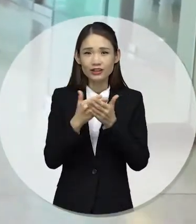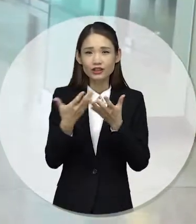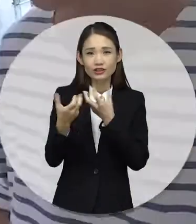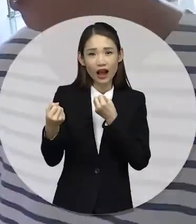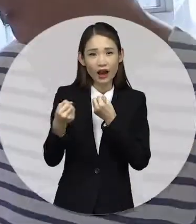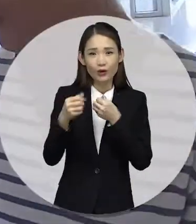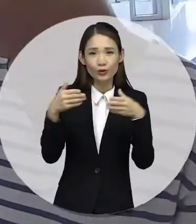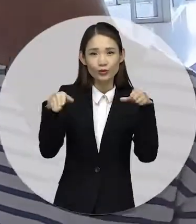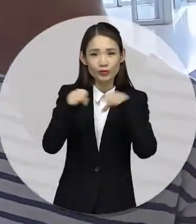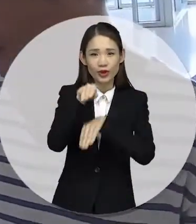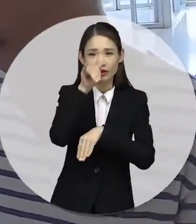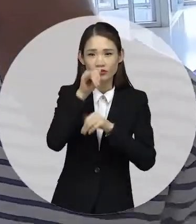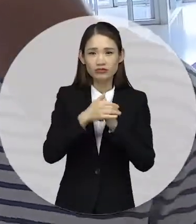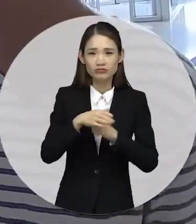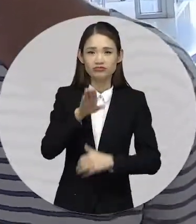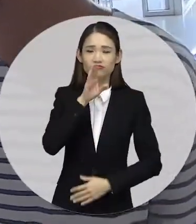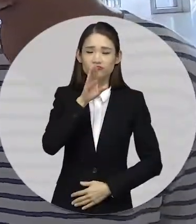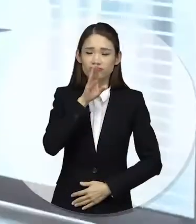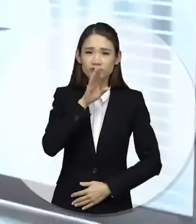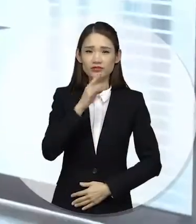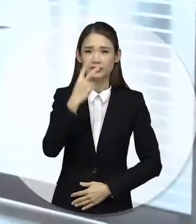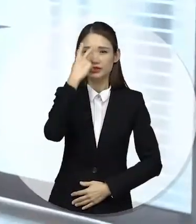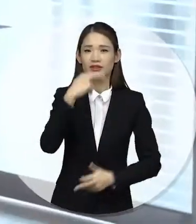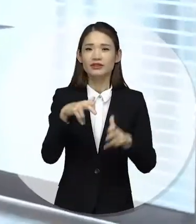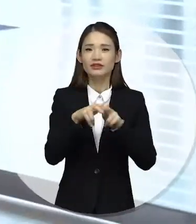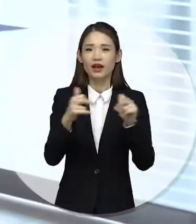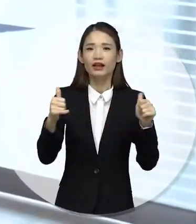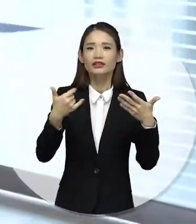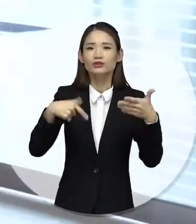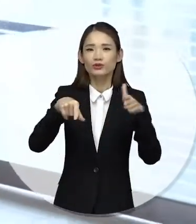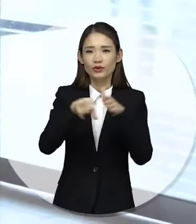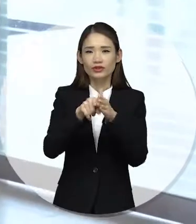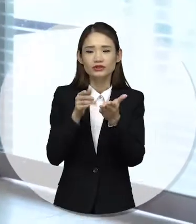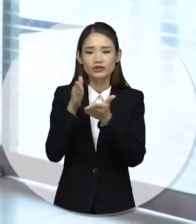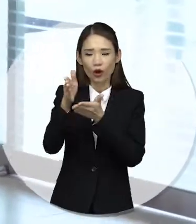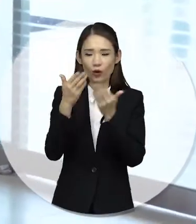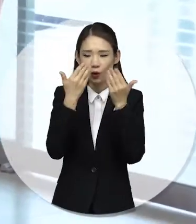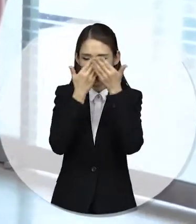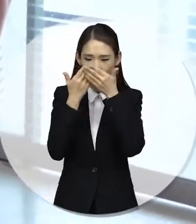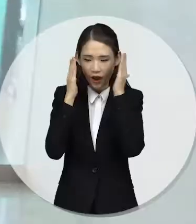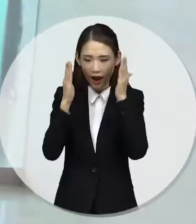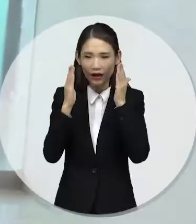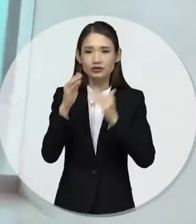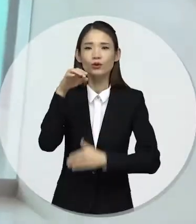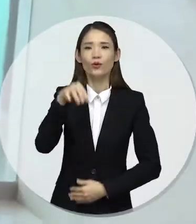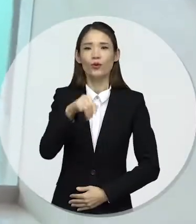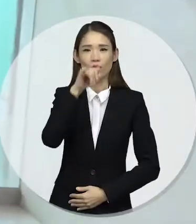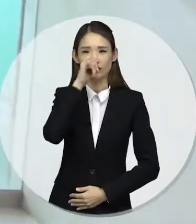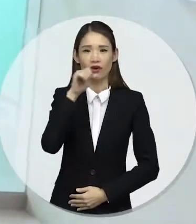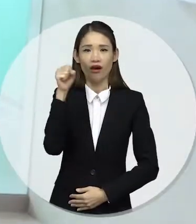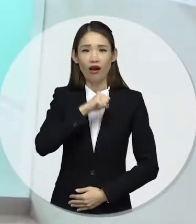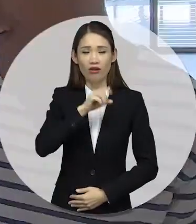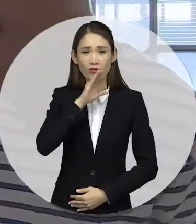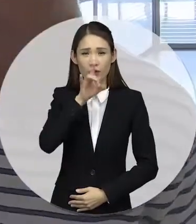김소희 : 응. 진짜야. 그리고 심지어 시각장애인을 위한 전용 학습 공간이 있대. 김한솔 : 야, 말도 안 돼, 그게.